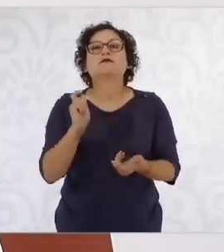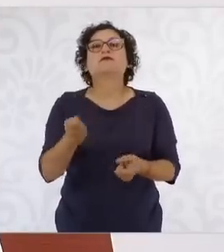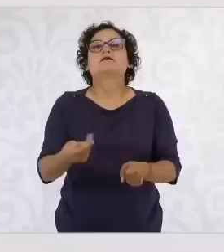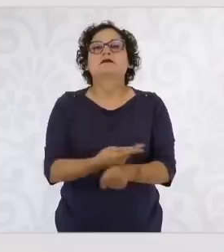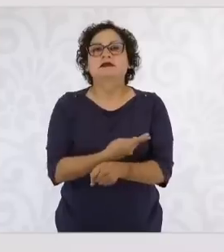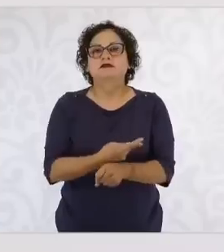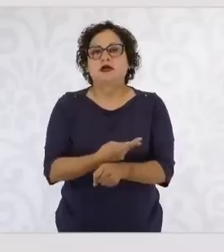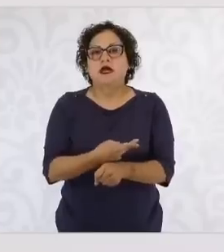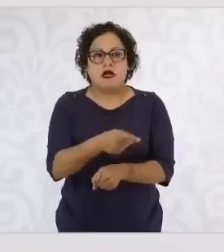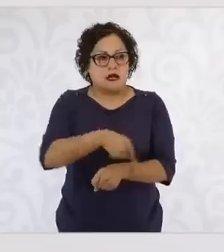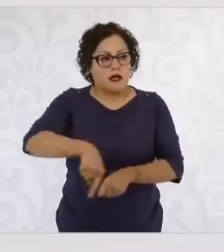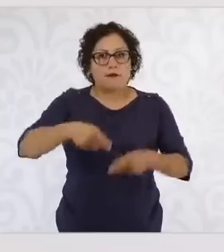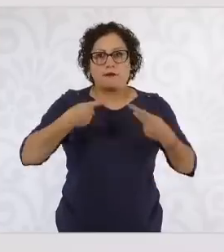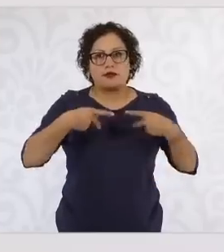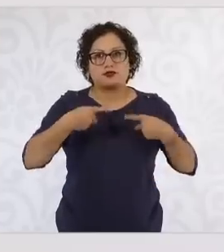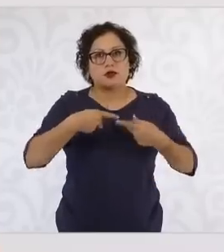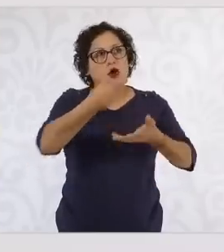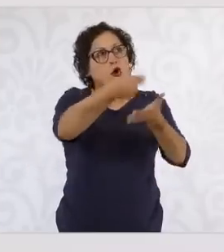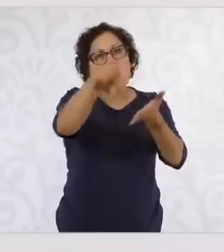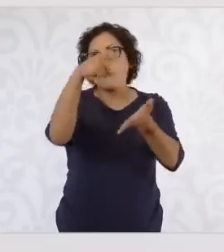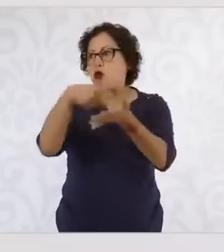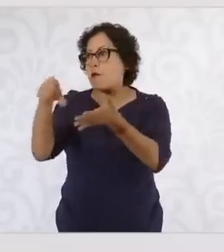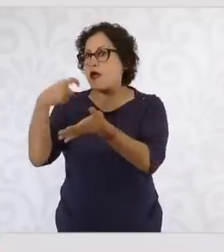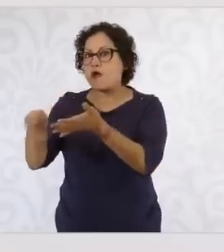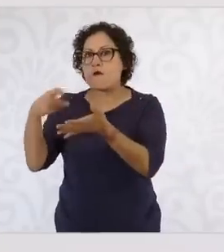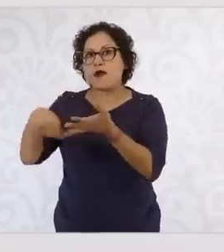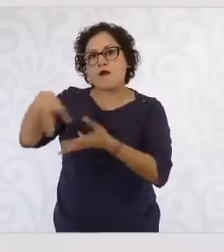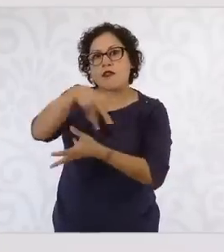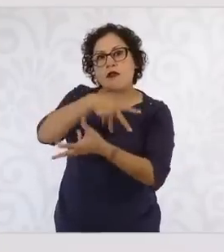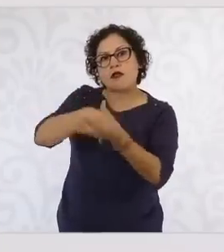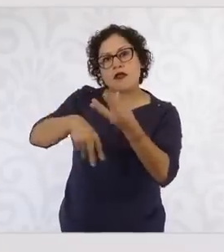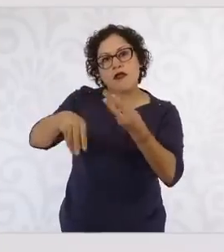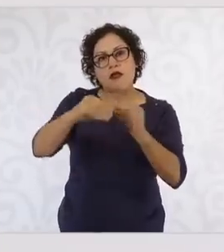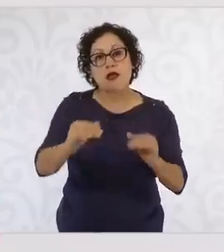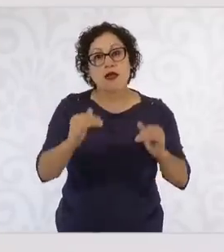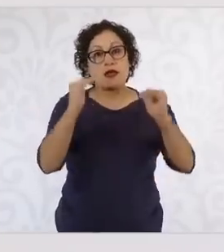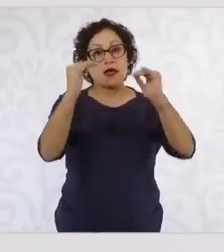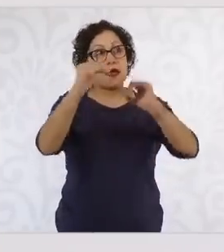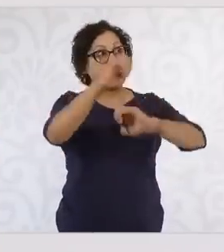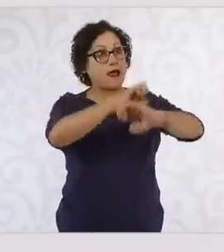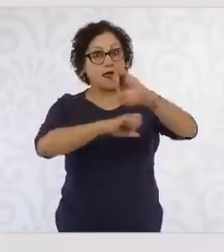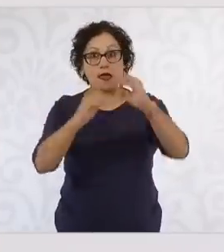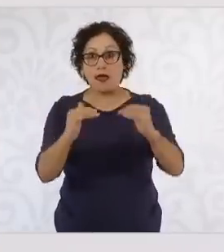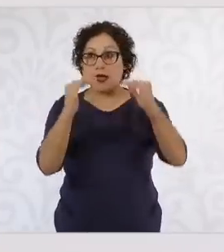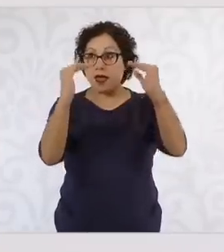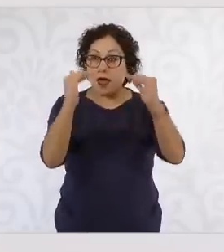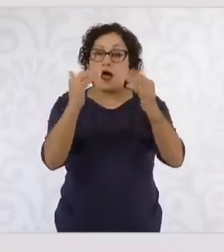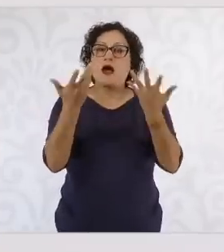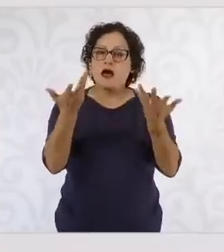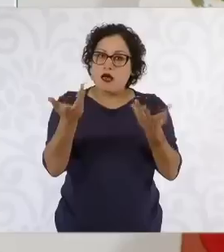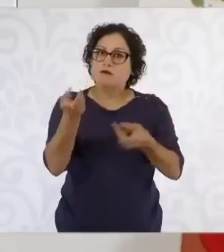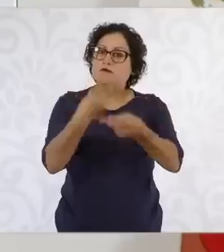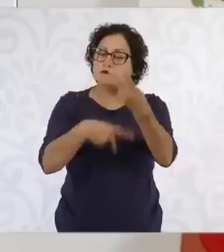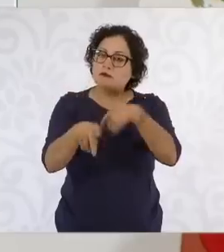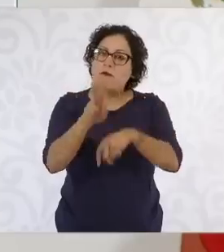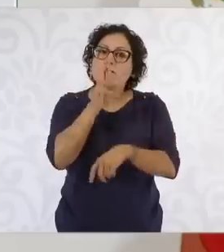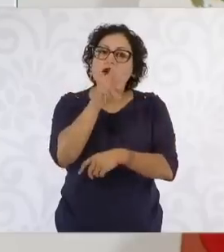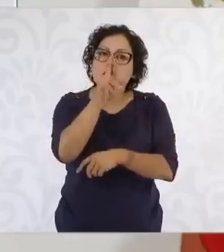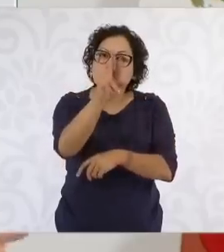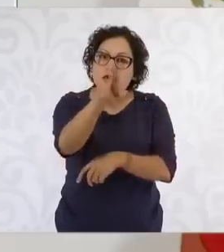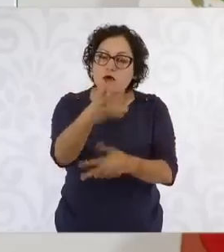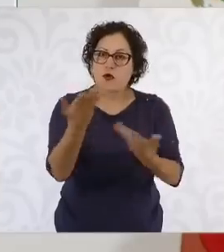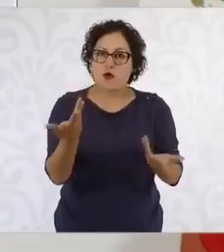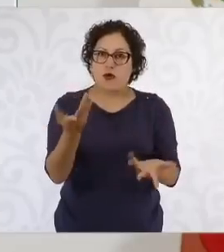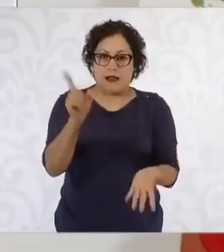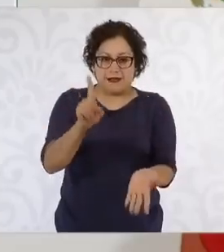al doble pues hay más recursos y eso genera economía interna Y esa economía interna pues